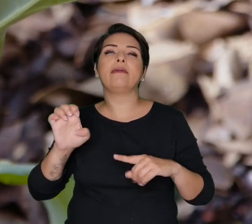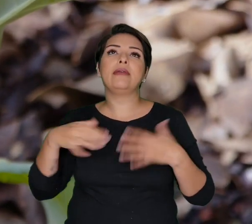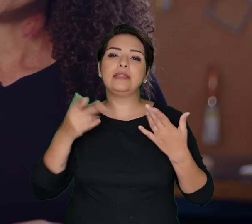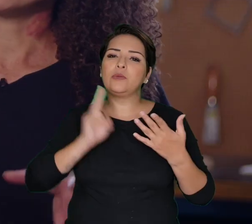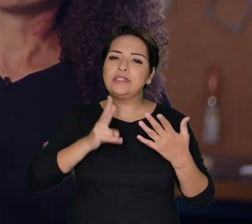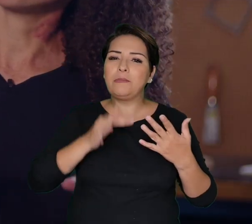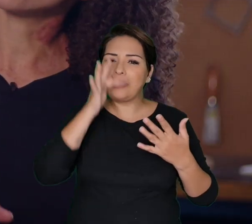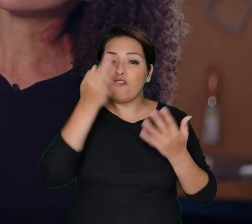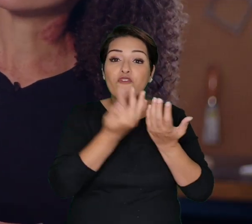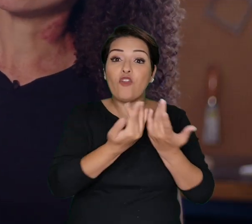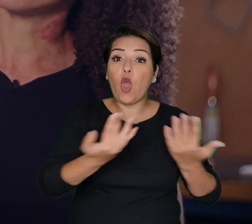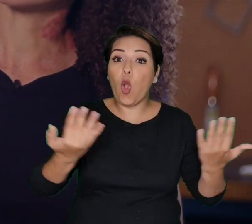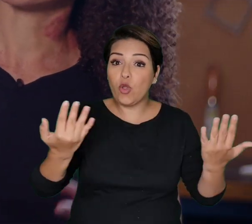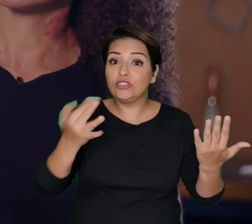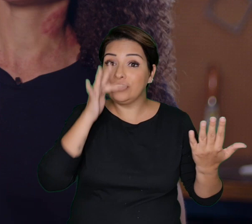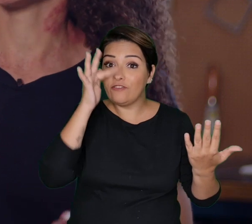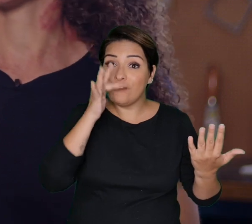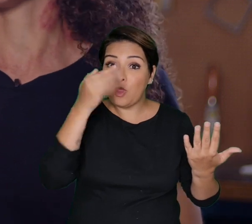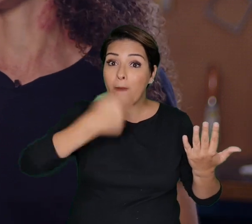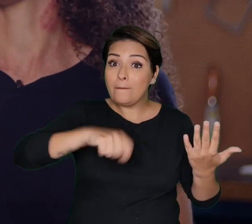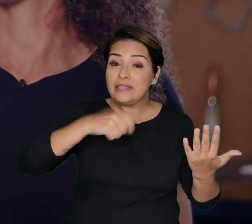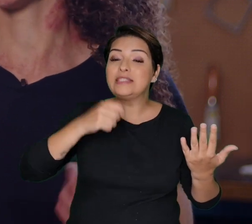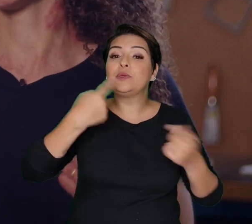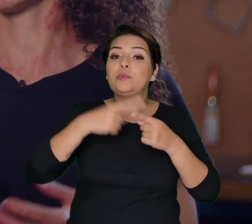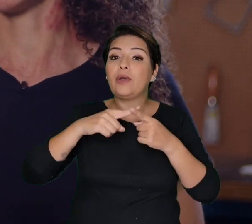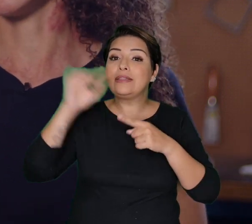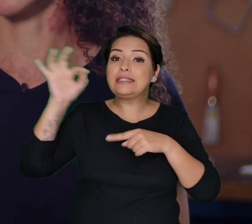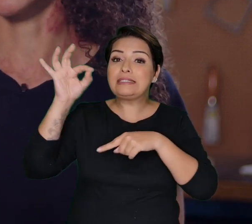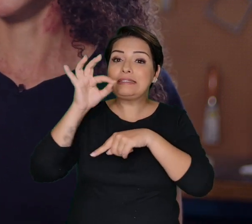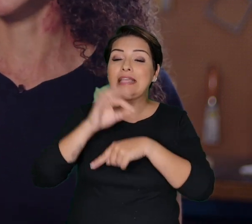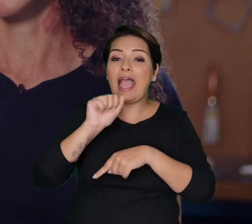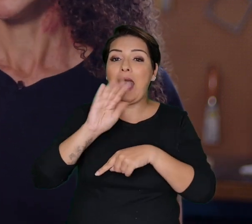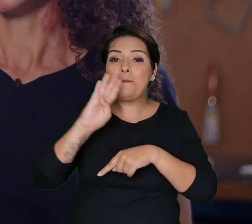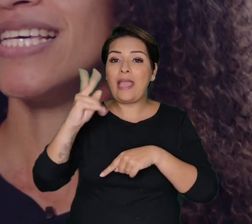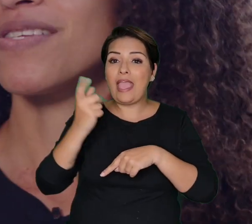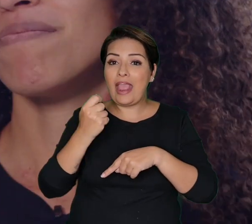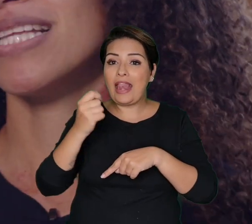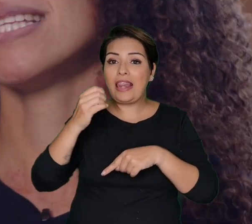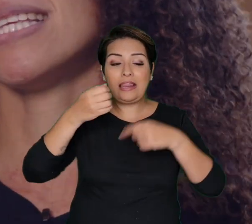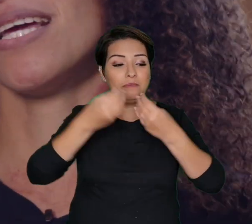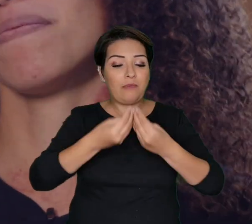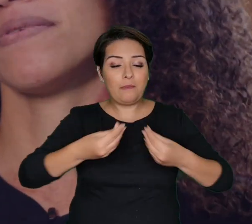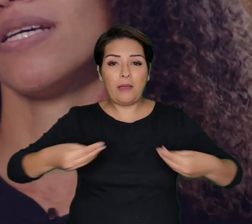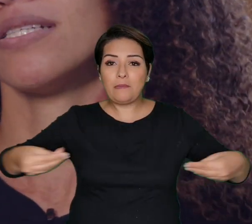Sempre manter flores na horta para atrair as abelhas, para atrair polinizadores. E isso demanda tempo, gente.